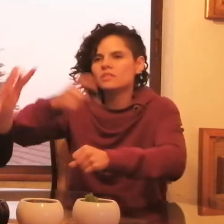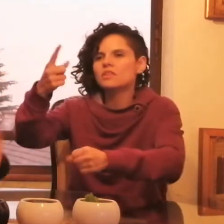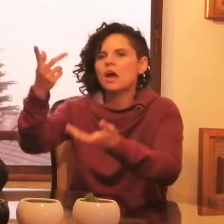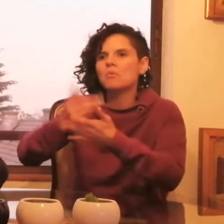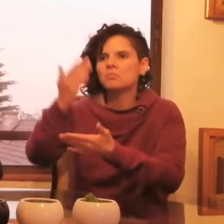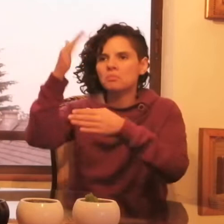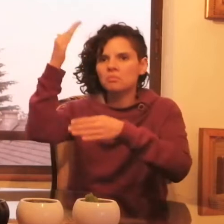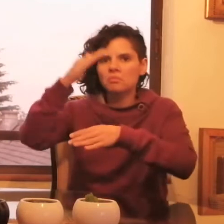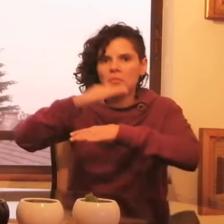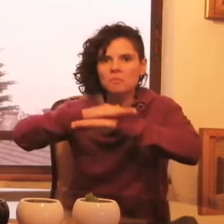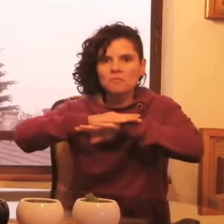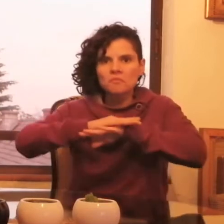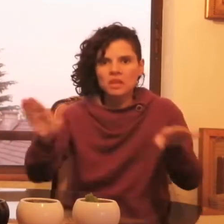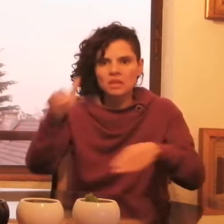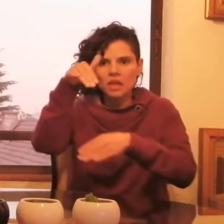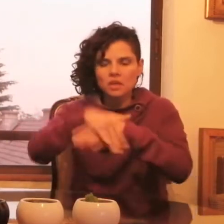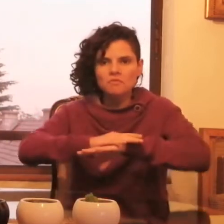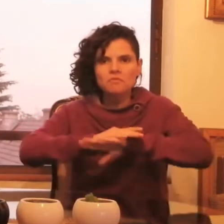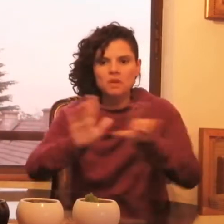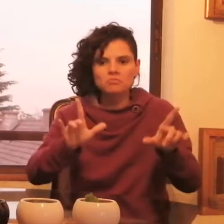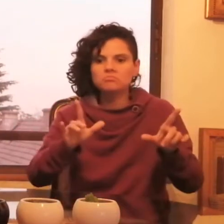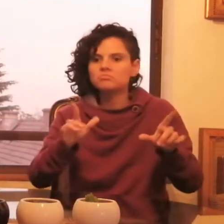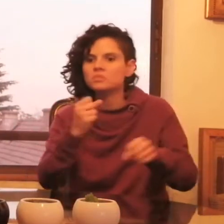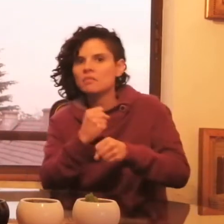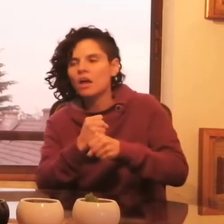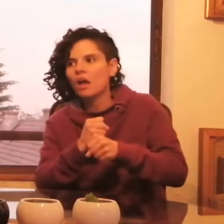te vas para tu casa y terminó la pega en la mayoría de los casos , - acá no